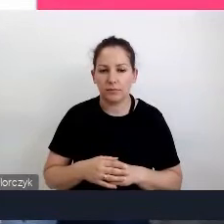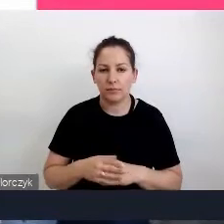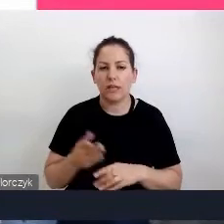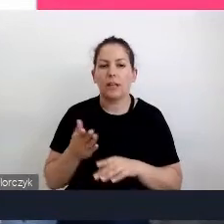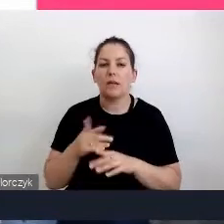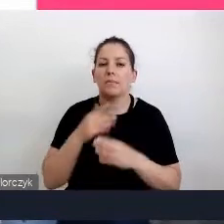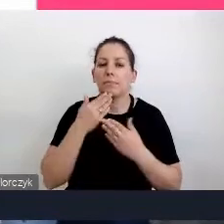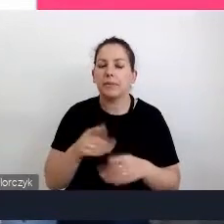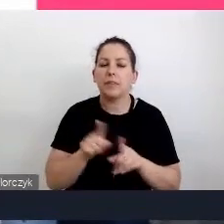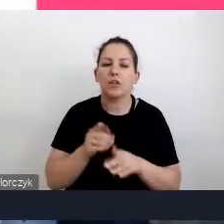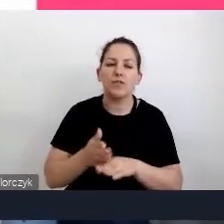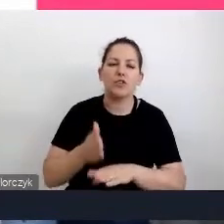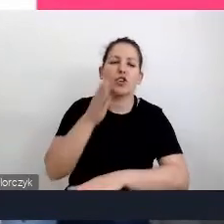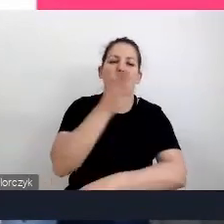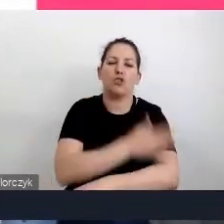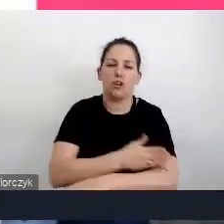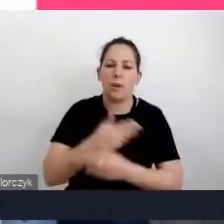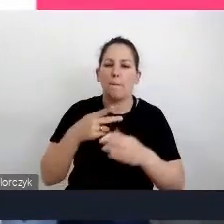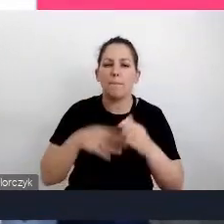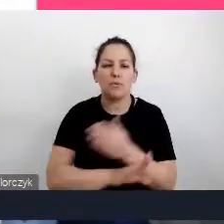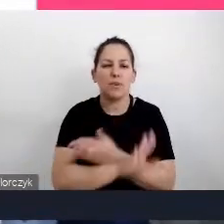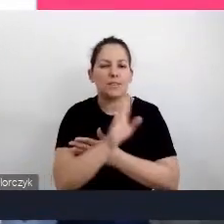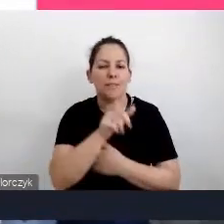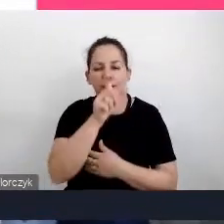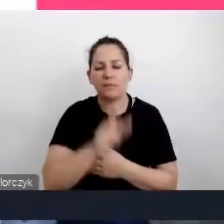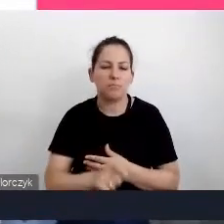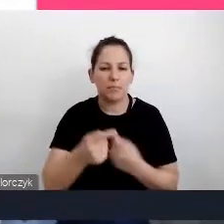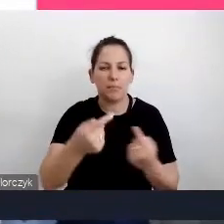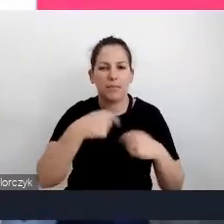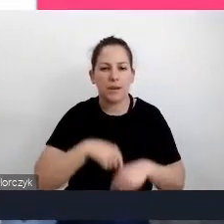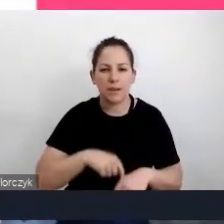przedstawiciela delegatury CIFAL w Maladze,